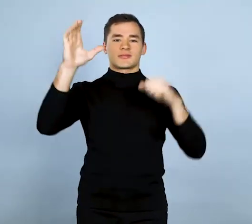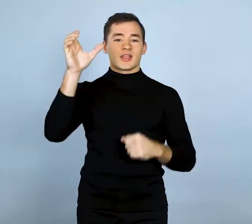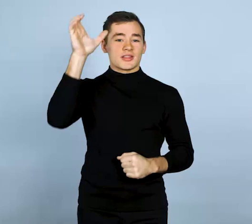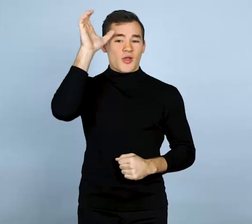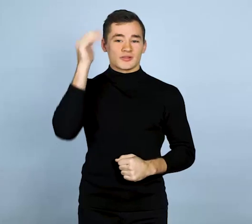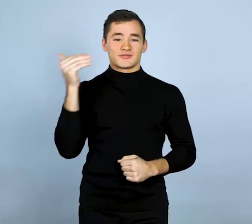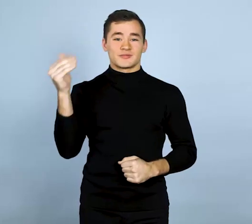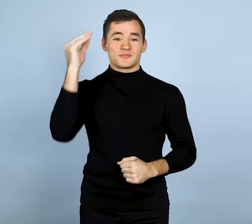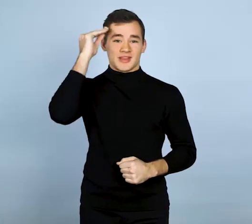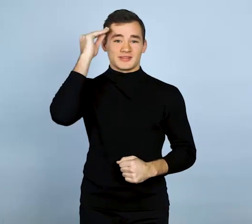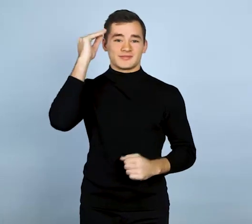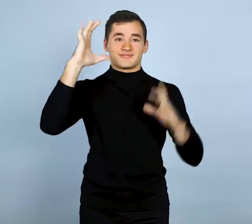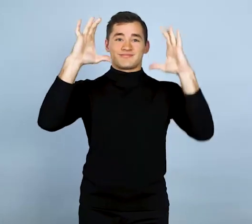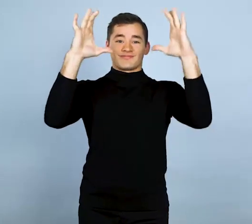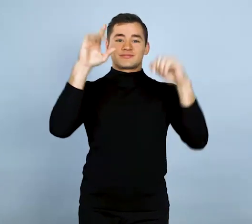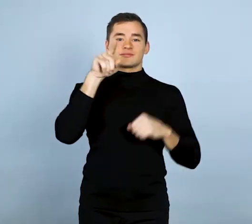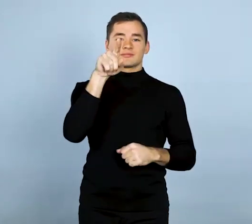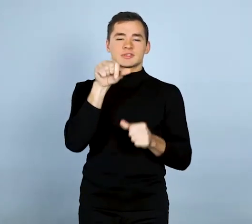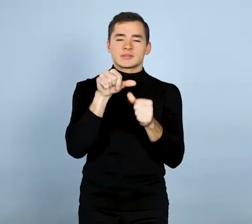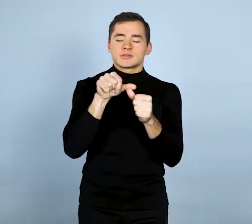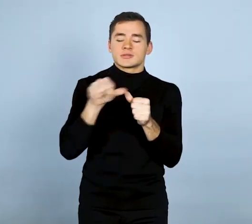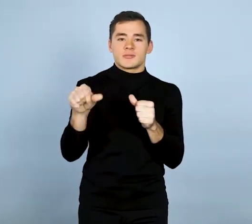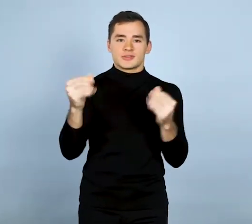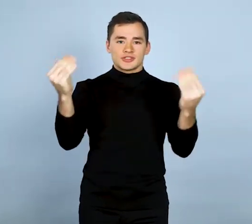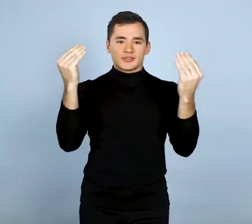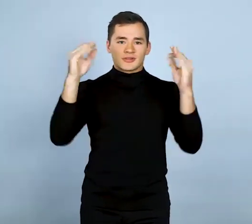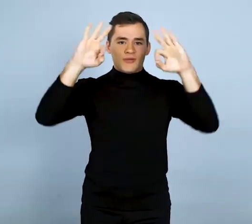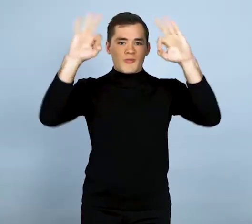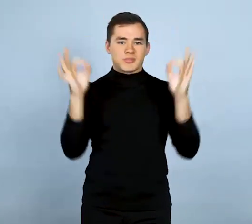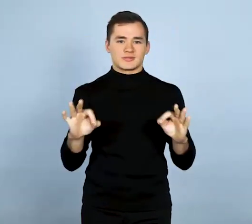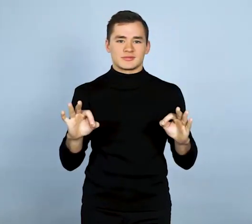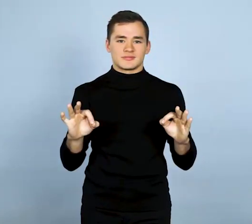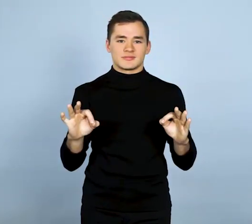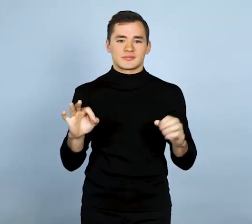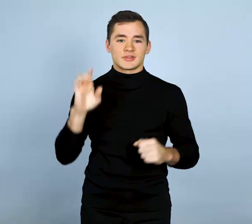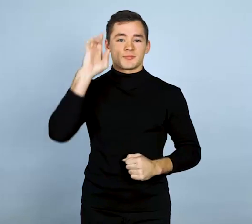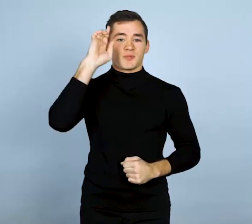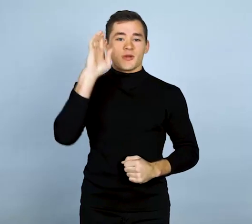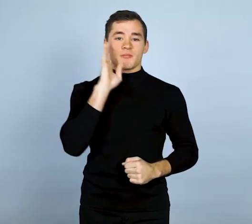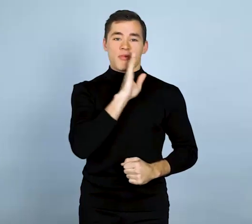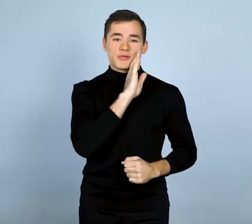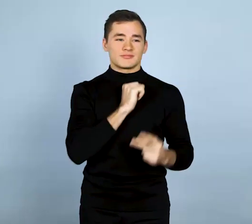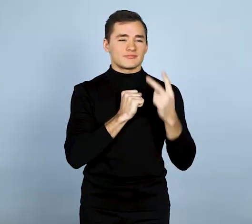С точки зрения иконографии - это самый емкий образ, ибо он наглядно представляет